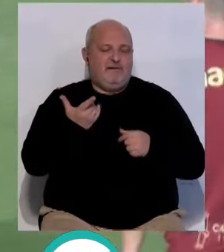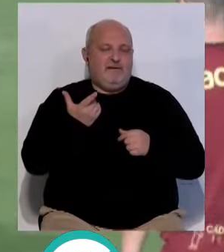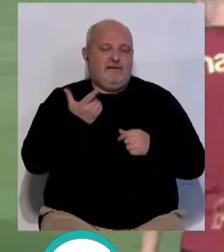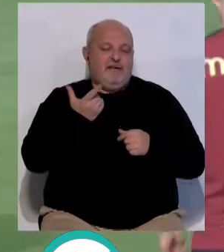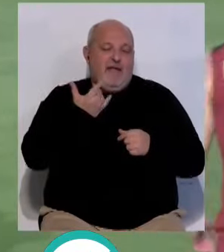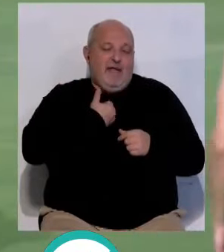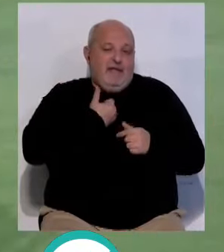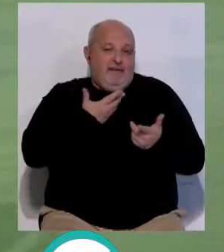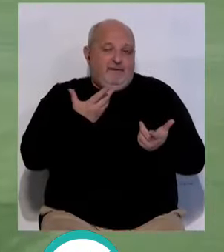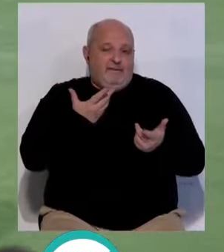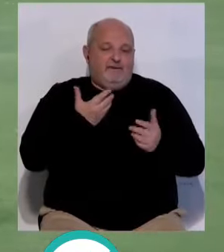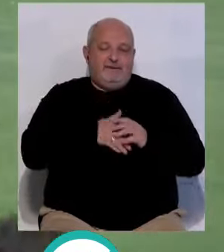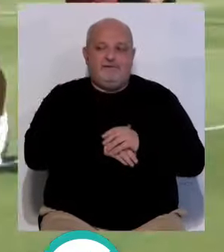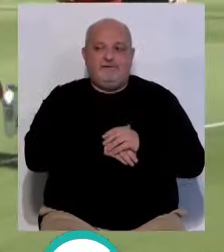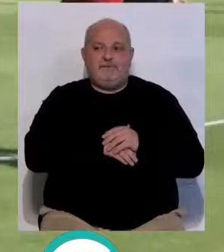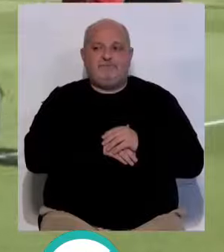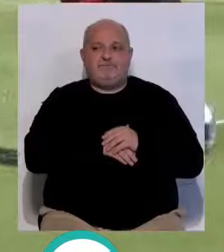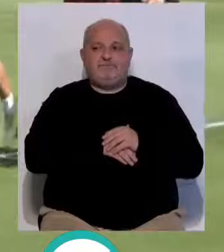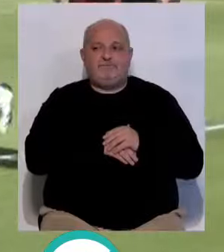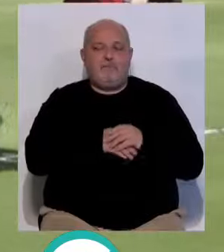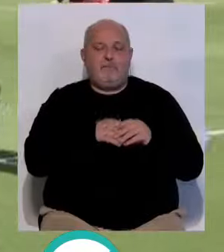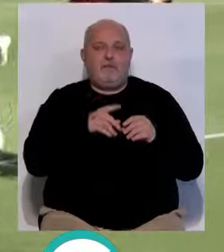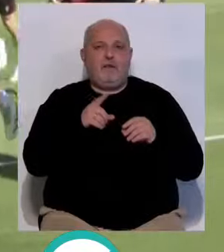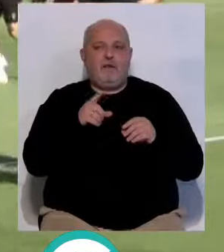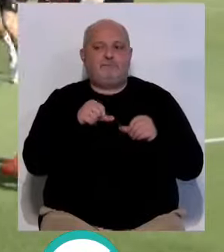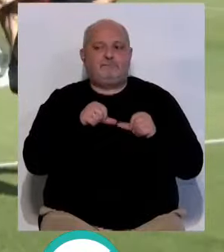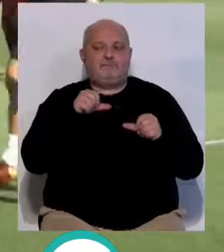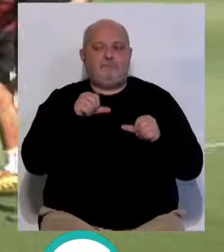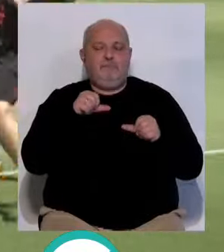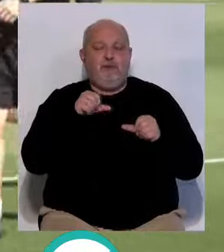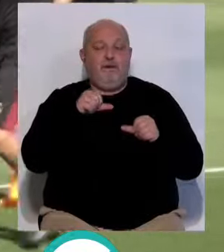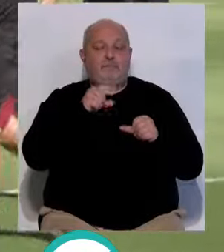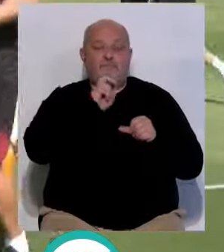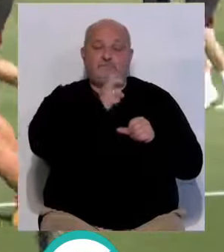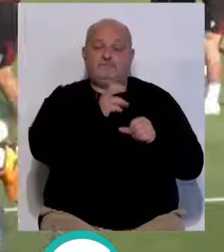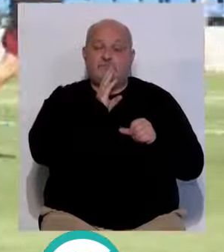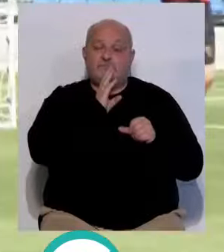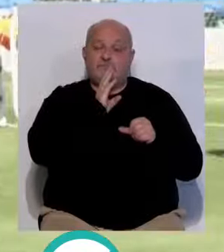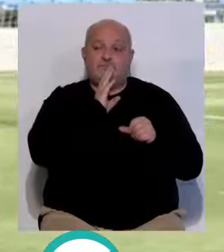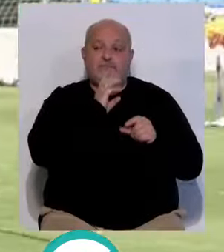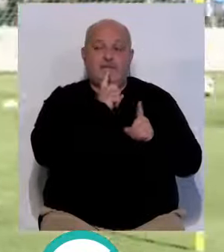grandes problemas del cis este año pero el otro día fue Lu titular y en el partido en en el los